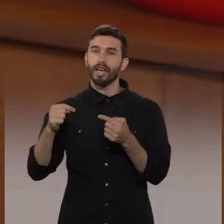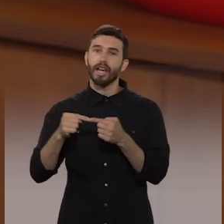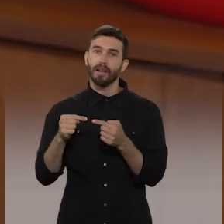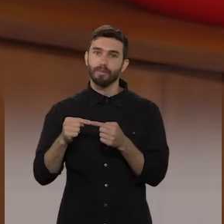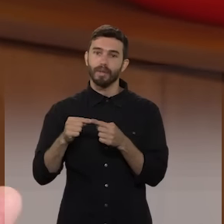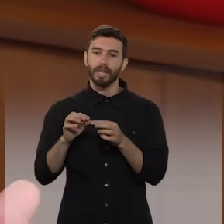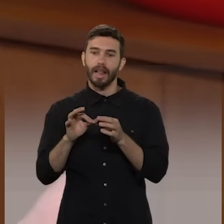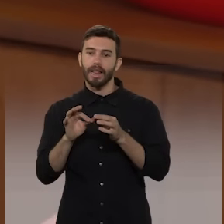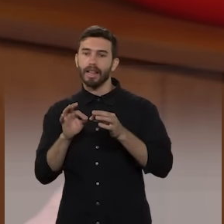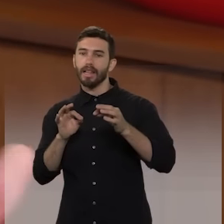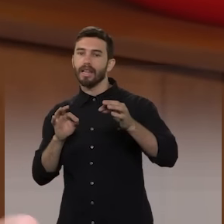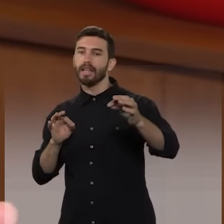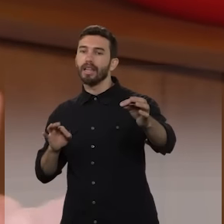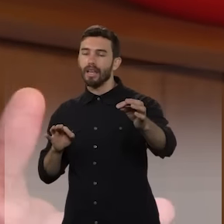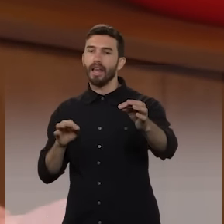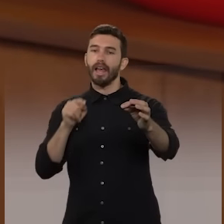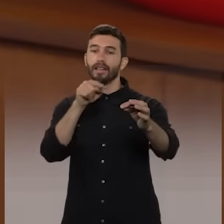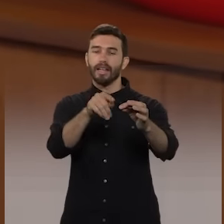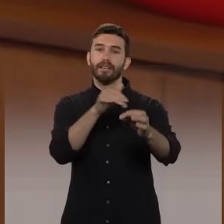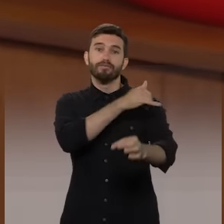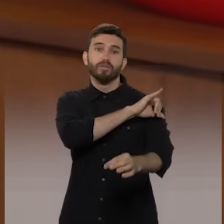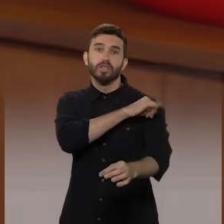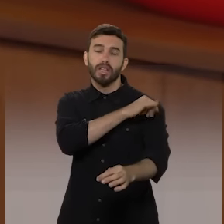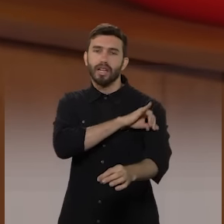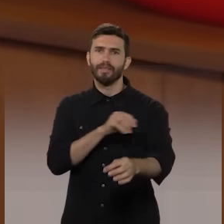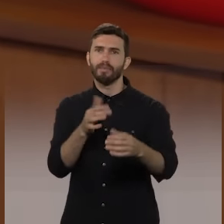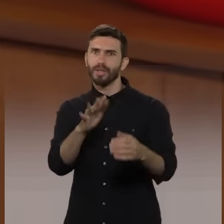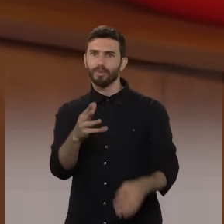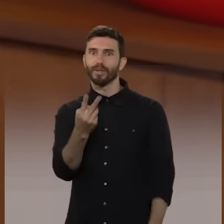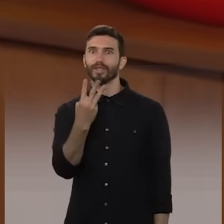Rio de Janeiro são mais de 3 mil quilômetros, fácil. Então, são linhas muito grandes.